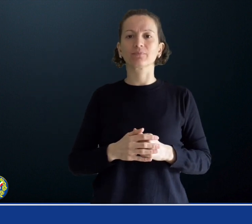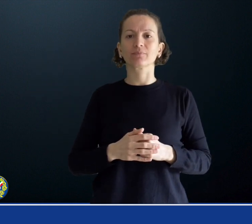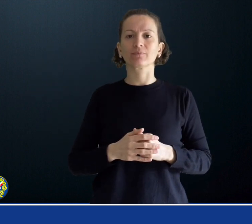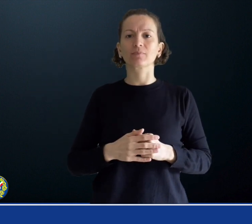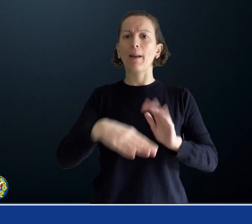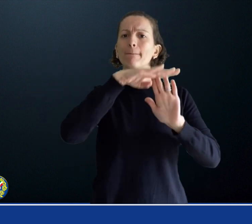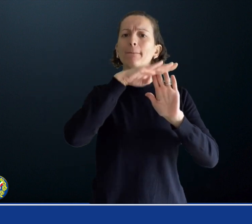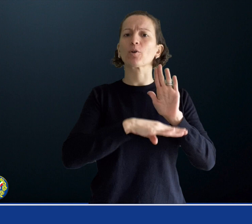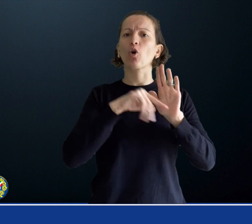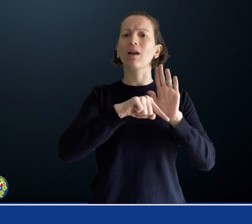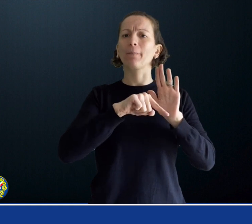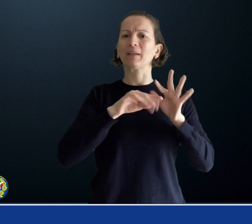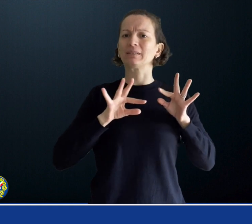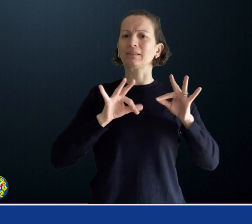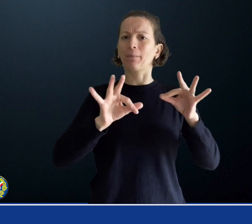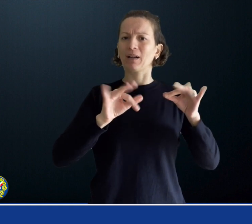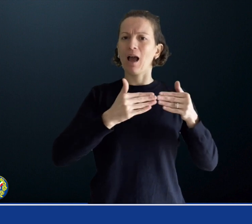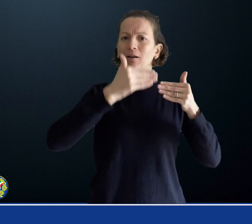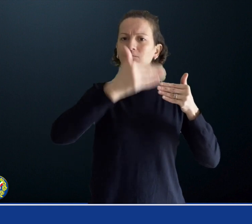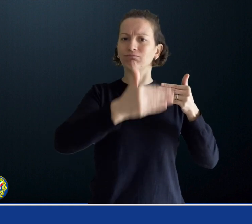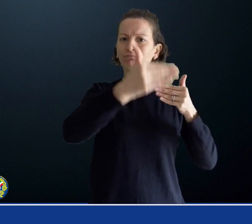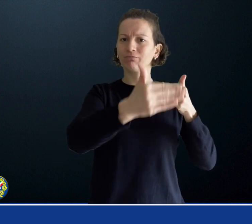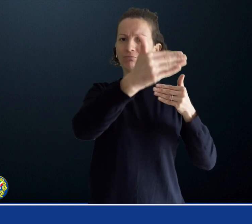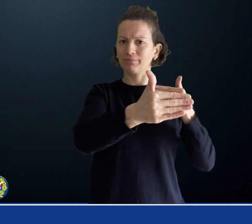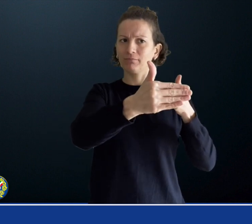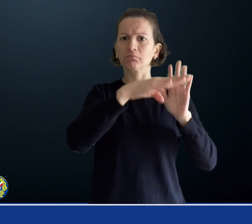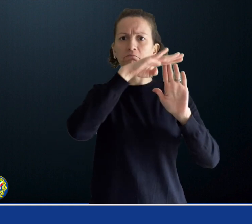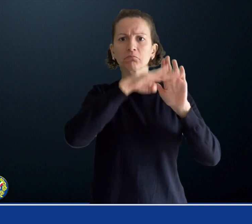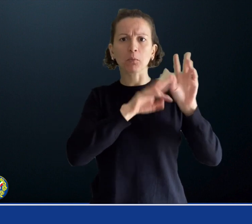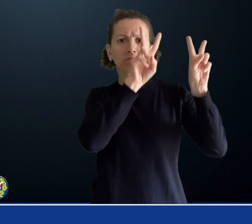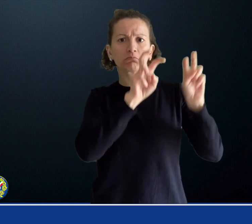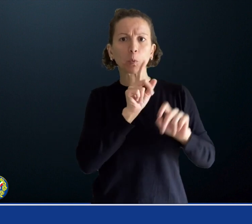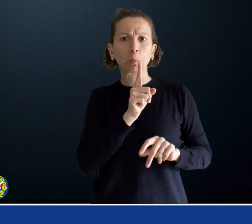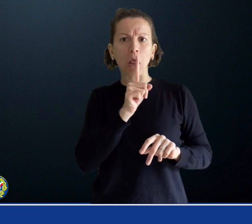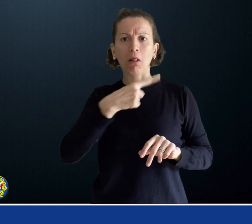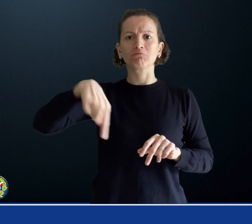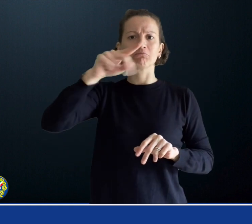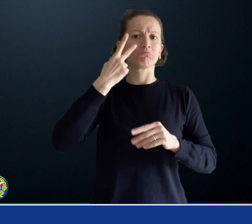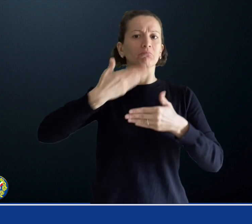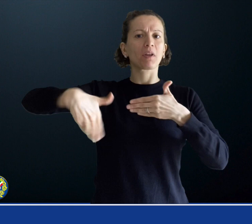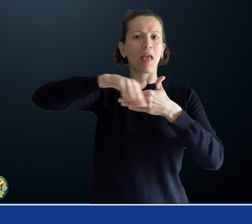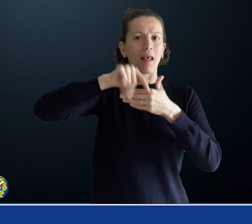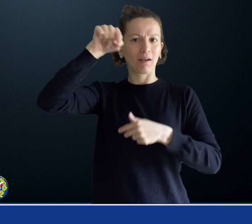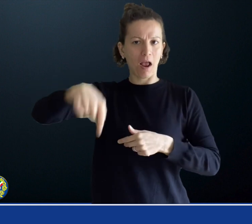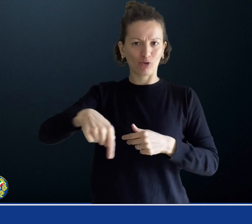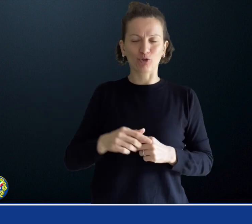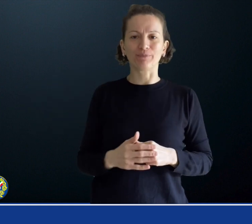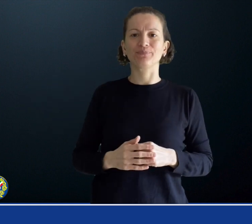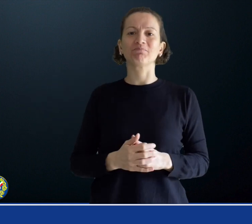Il programma del ciclo seminari lo trovate in allegato in fondo all'articolo